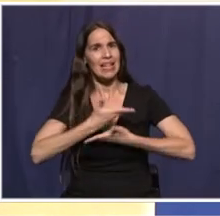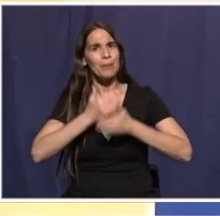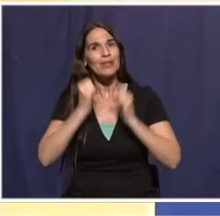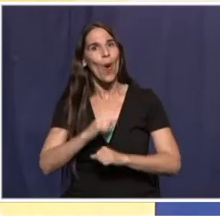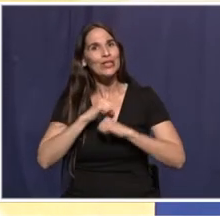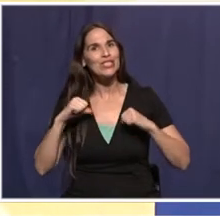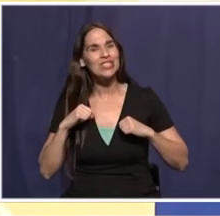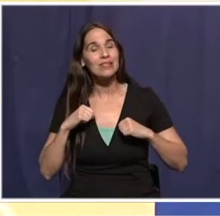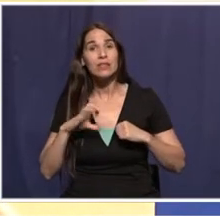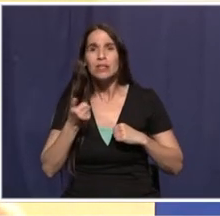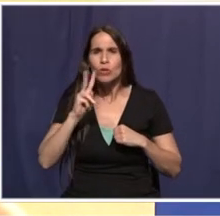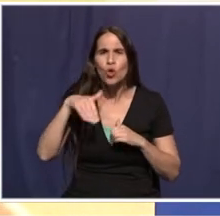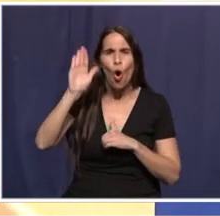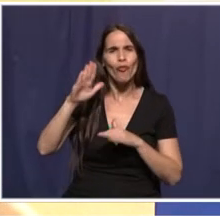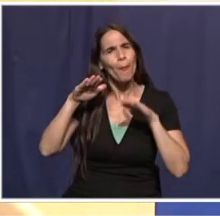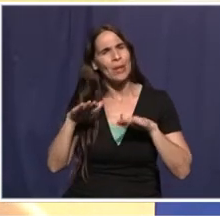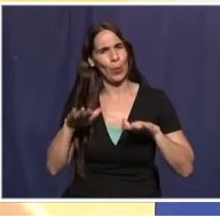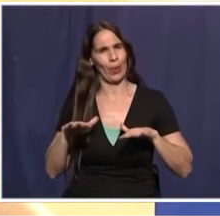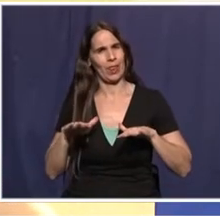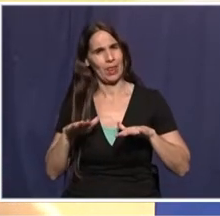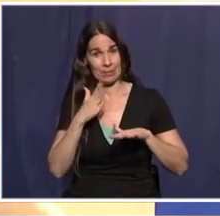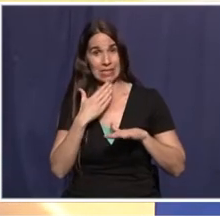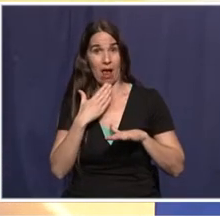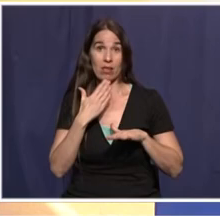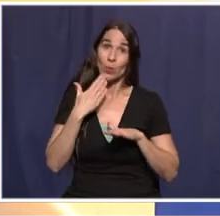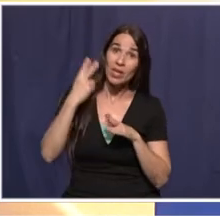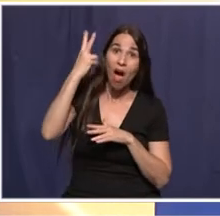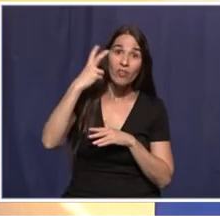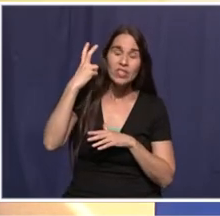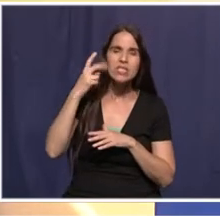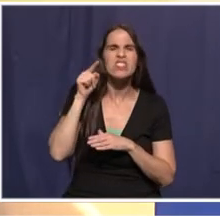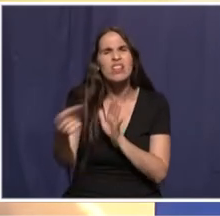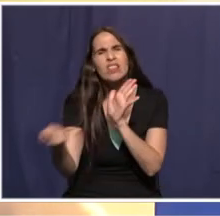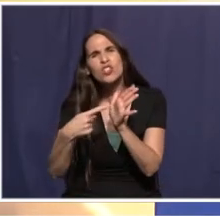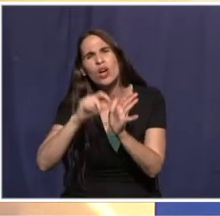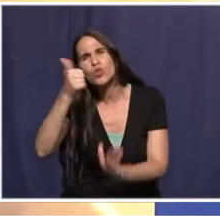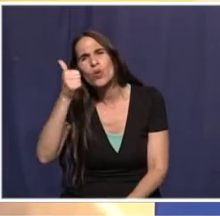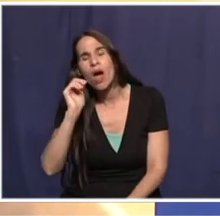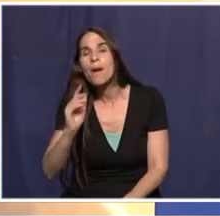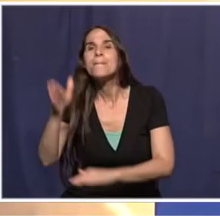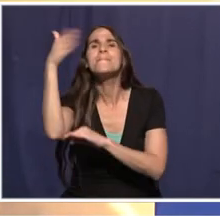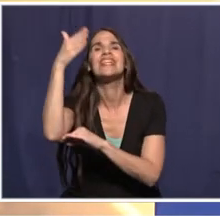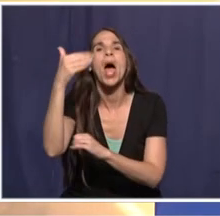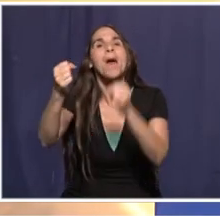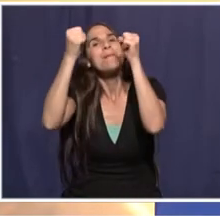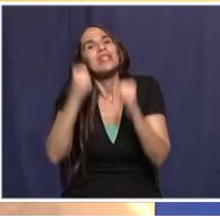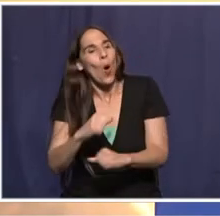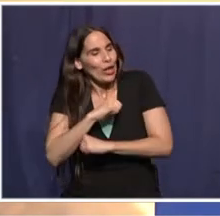אם יש רוב מתון במדינת ישראל, יהודי וערבי, ان كانت هناك غالبية معتدلة في اسرائيل، يهودا وعربا، זו צריכה להיות הדרישה הראשונה שלו. هذا يجب أن يكون أول مطلب لهم. מדינה. ביטחון אישי. חוק. סדר. دولة. أمان شخصي. قانون. نظام.